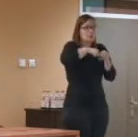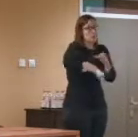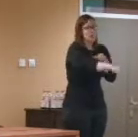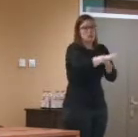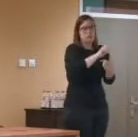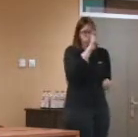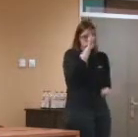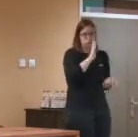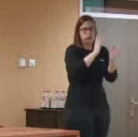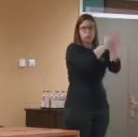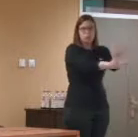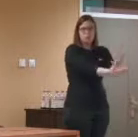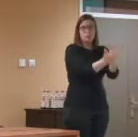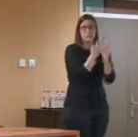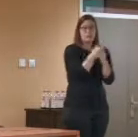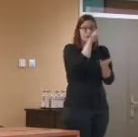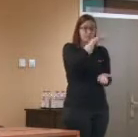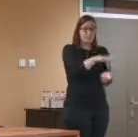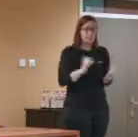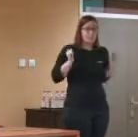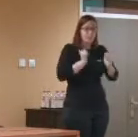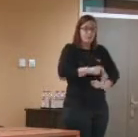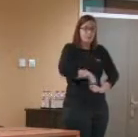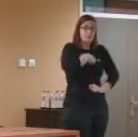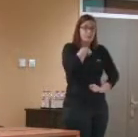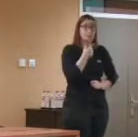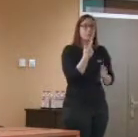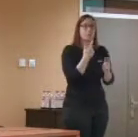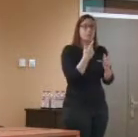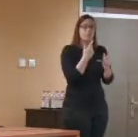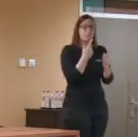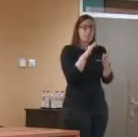hablando del relato general, los medios de comunicación